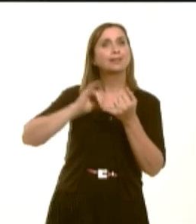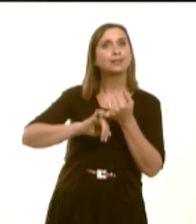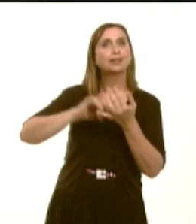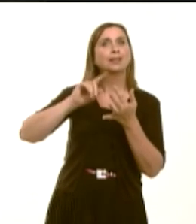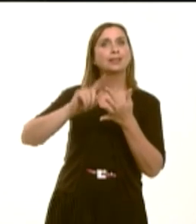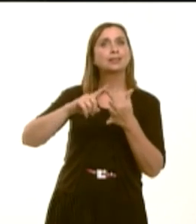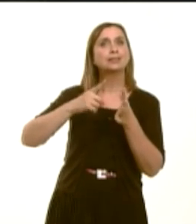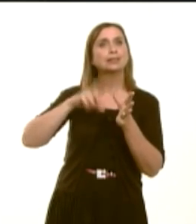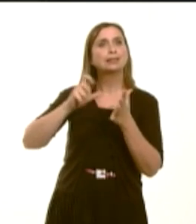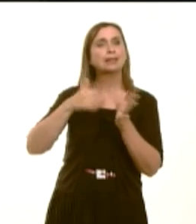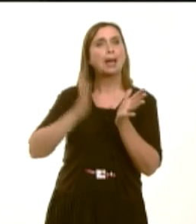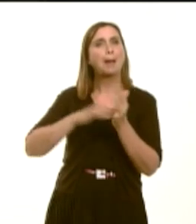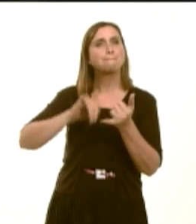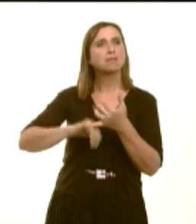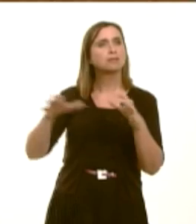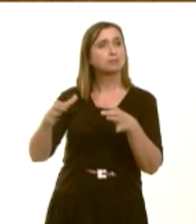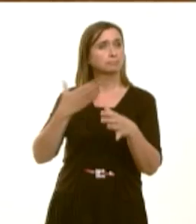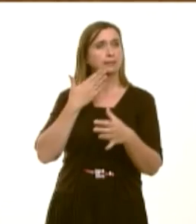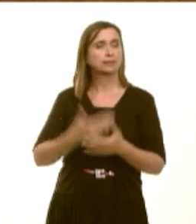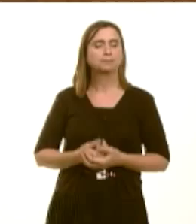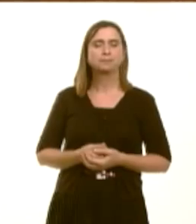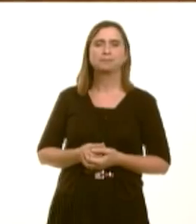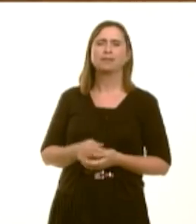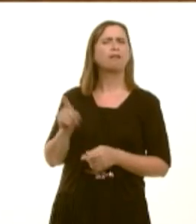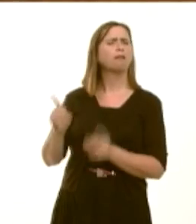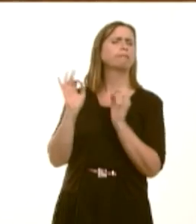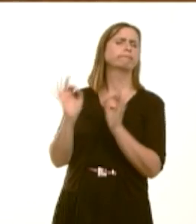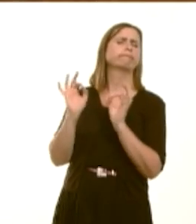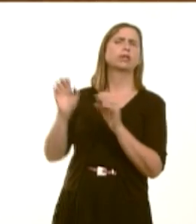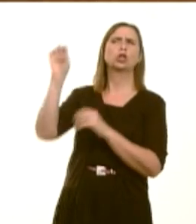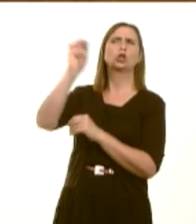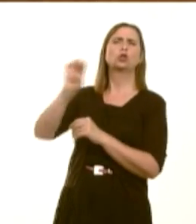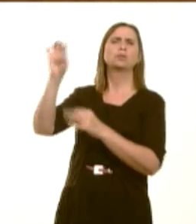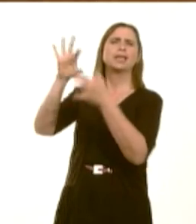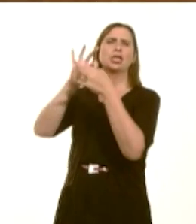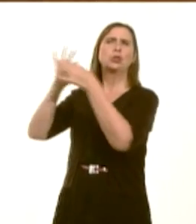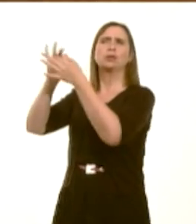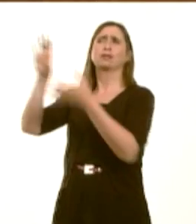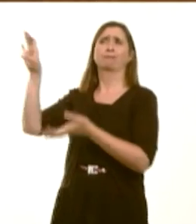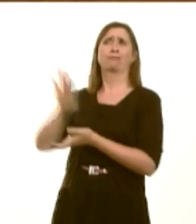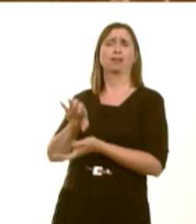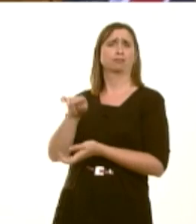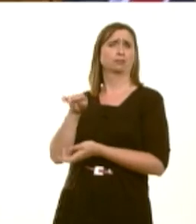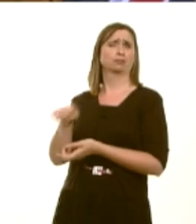wrth gwrs, o sut mae arian Ewropeaidd yn helpu prifysgolion a busnesau i fanteisio ar botensial